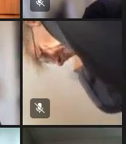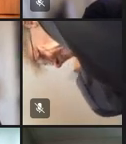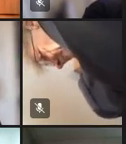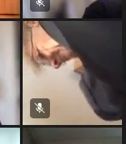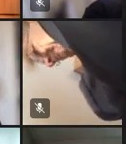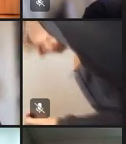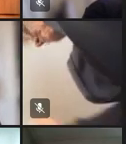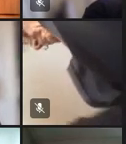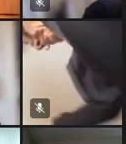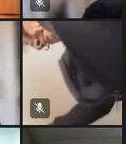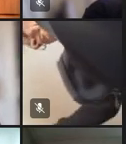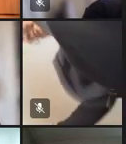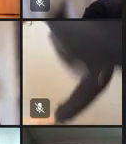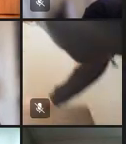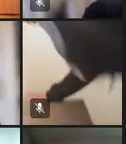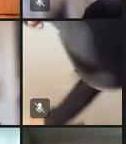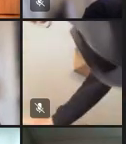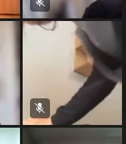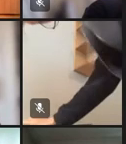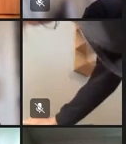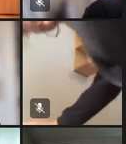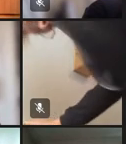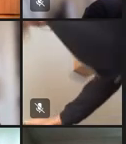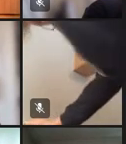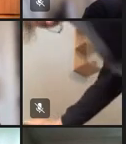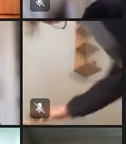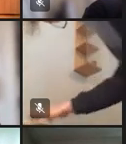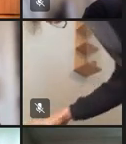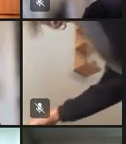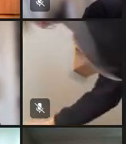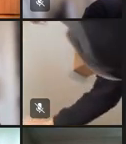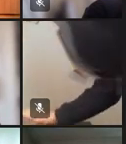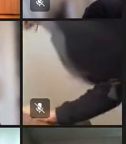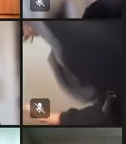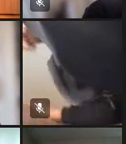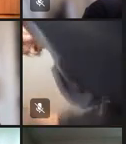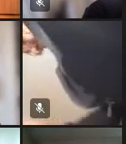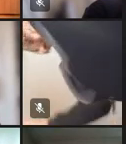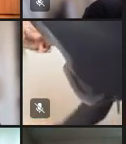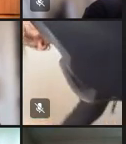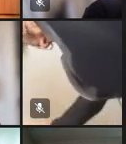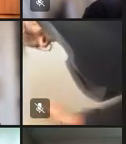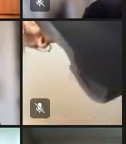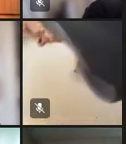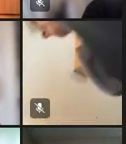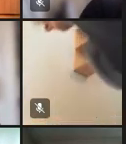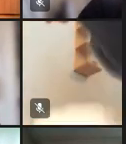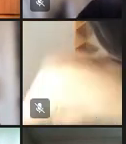Och i övrig tid så ska man i första hand att repetera i Kulturhuset men vi också sagt att Det är inte så att det finns plats